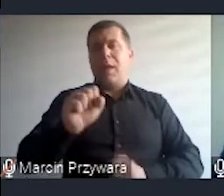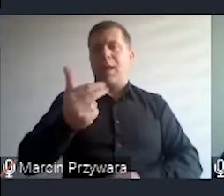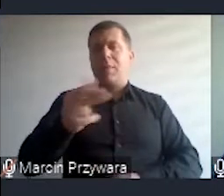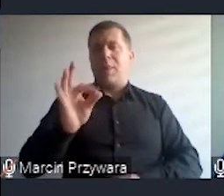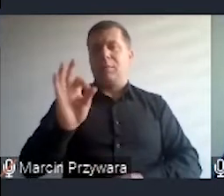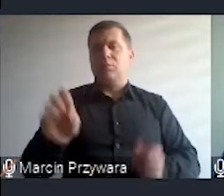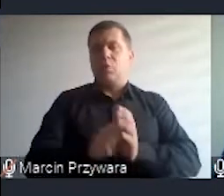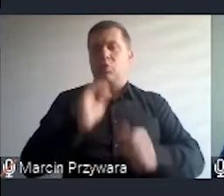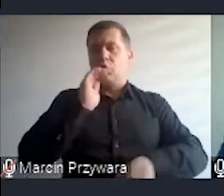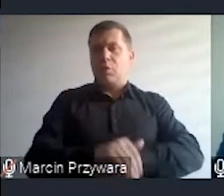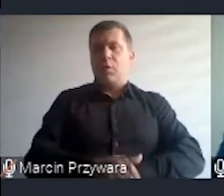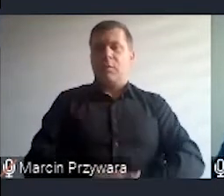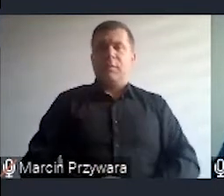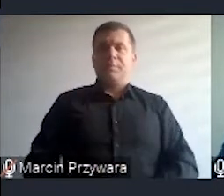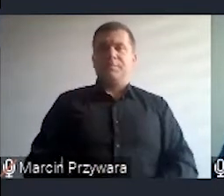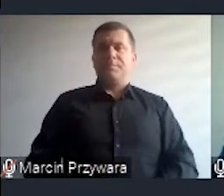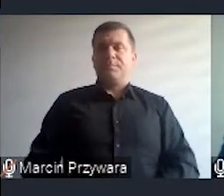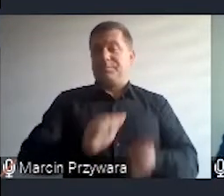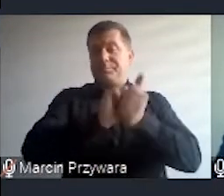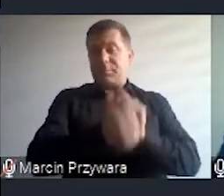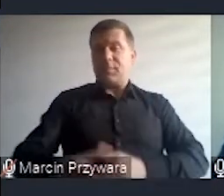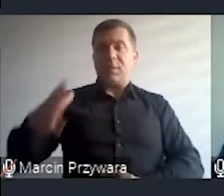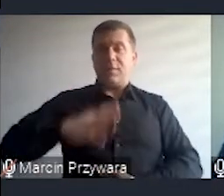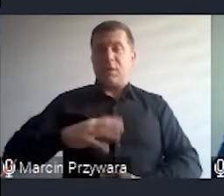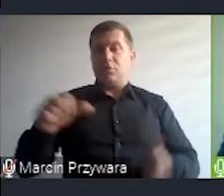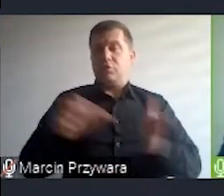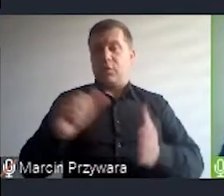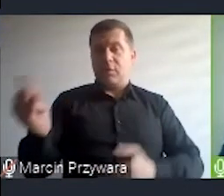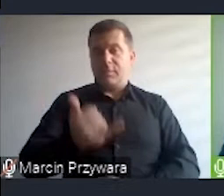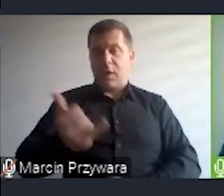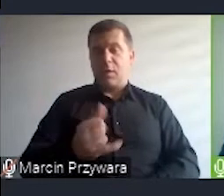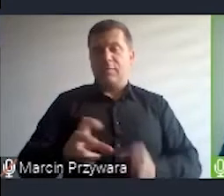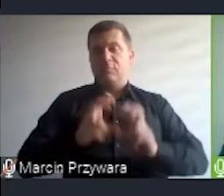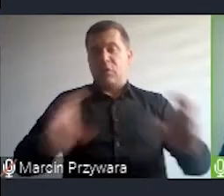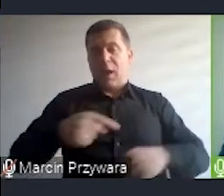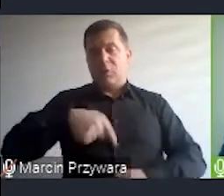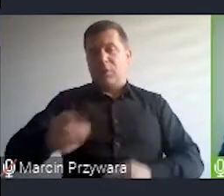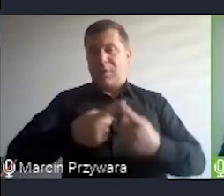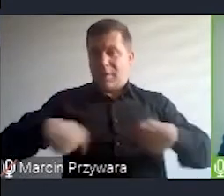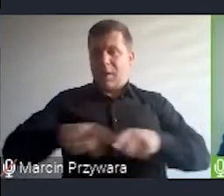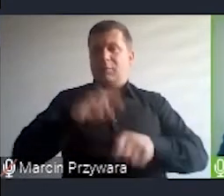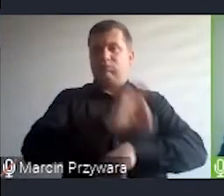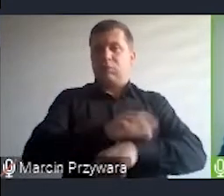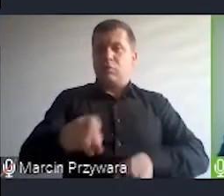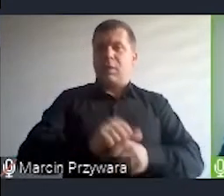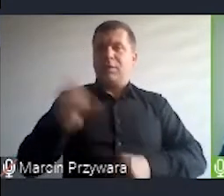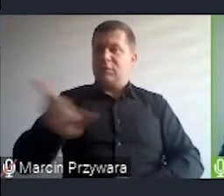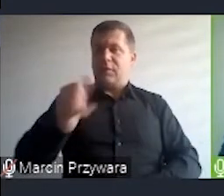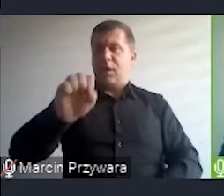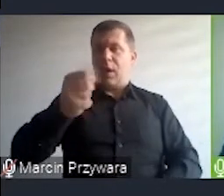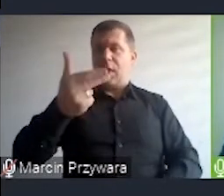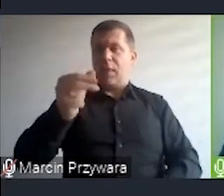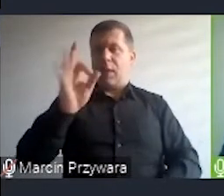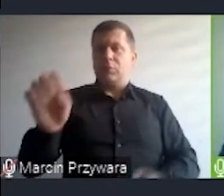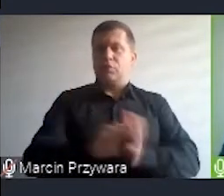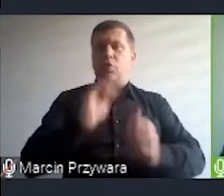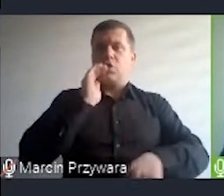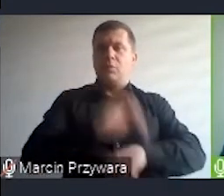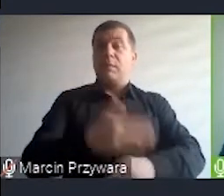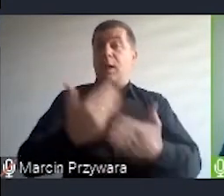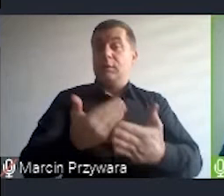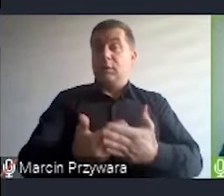No właśnie. Zmiana wartości środków trwałych w trakcie realizacji projektu to zawsze aneks do umowy. Dlaczego?